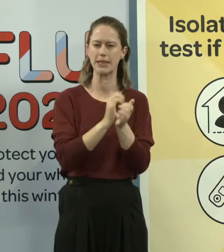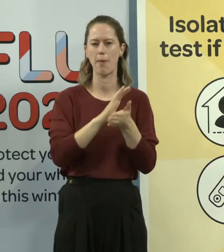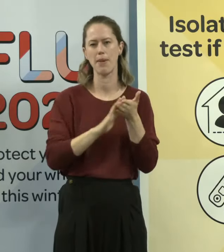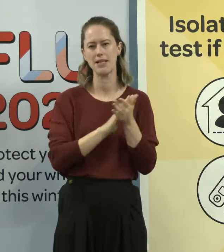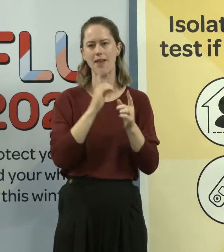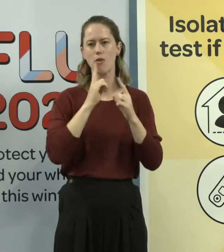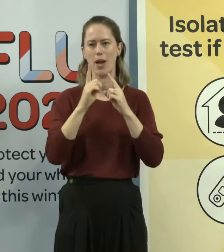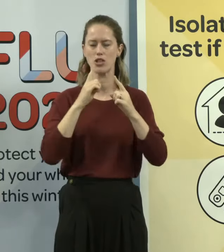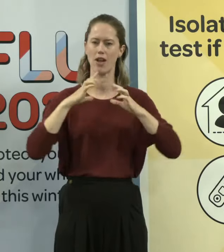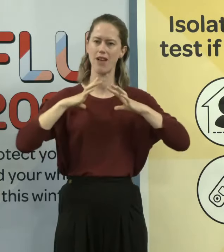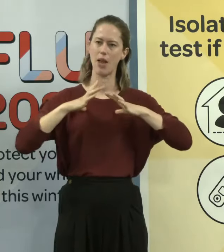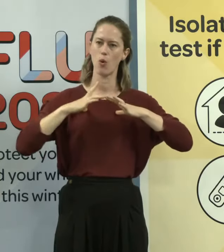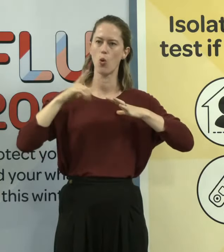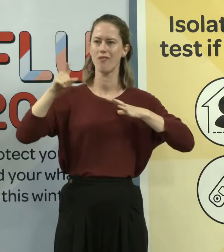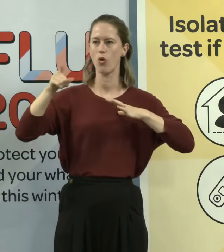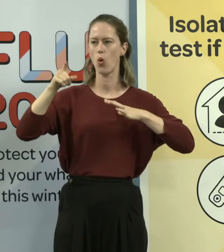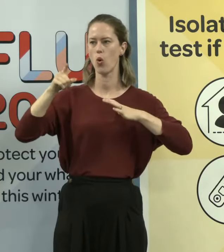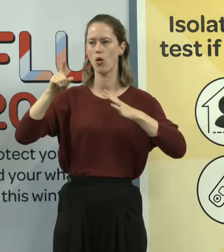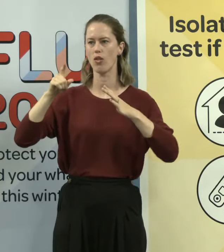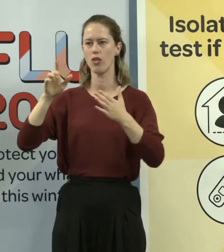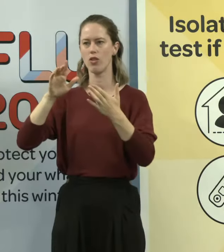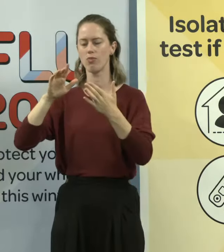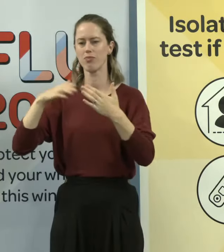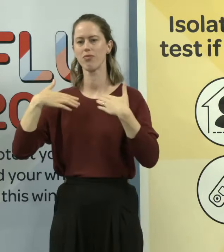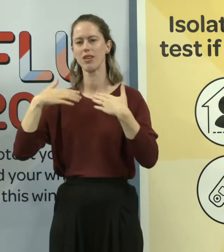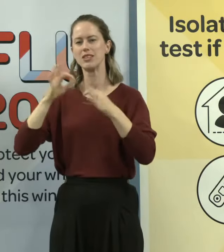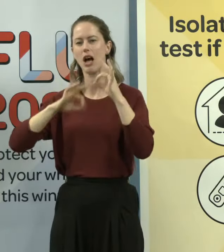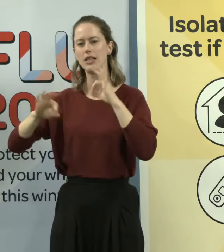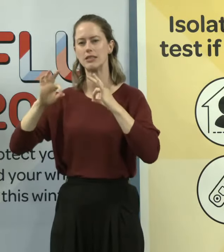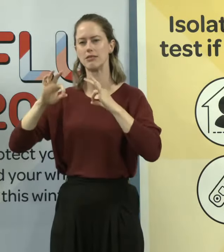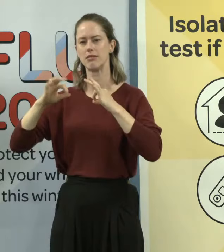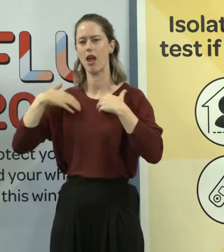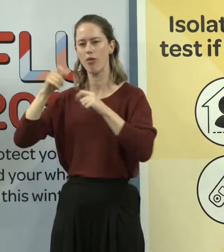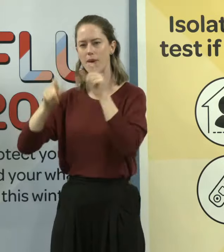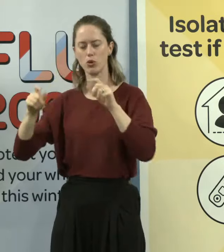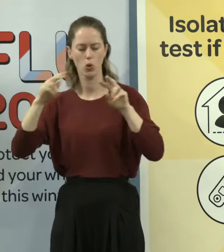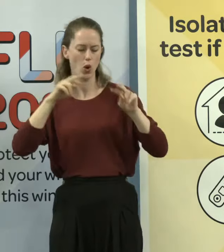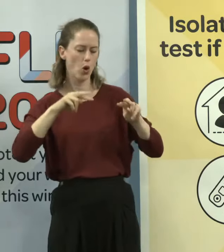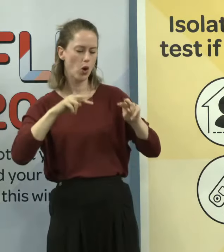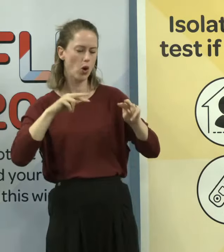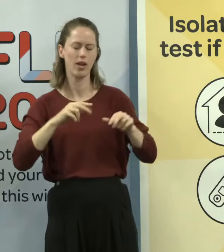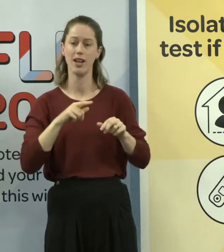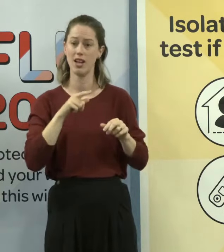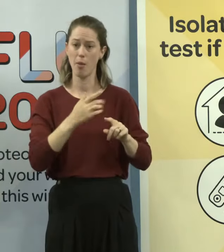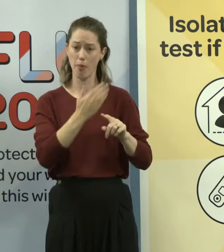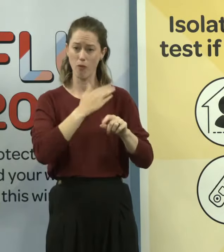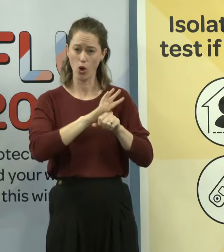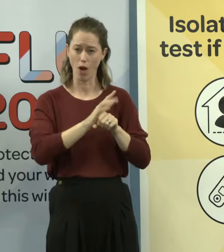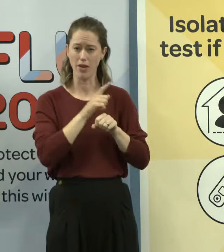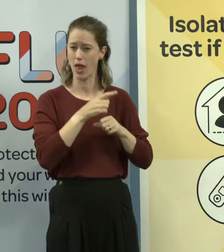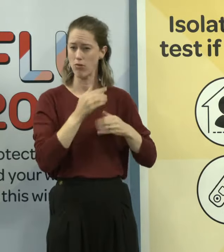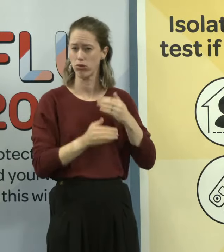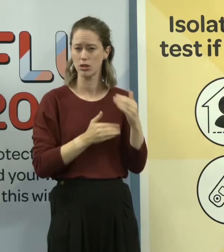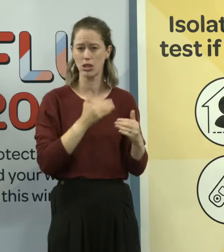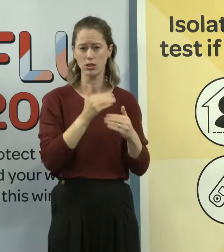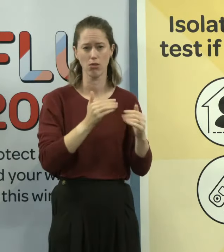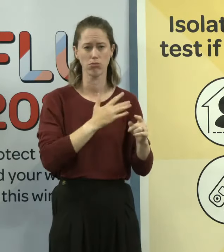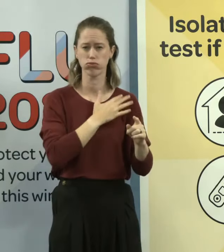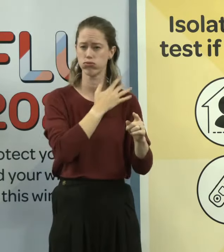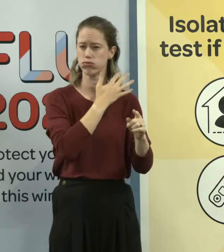i nga tohu. e whakaatu tika ana